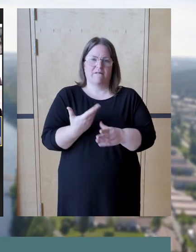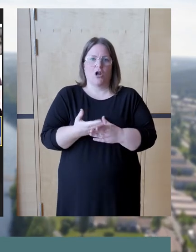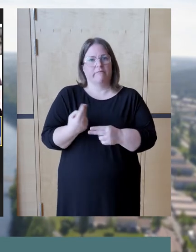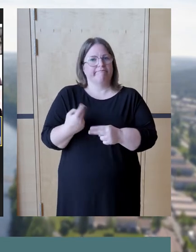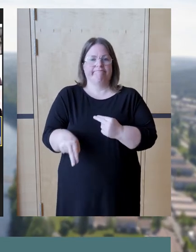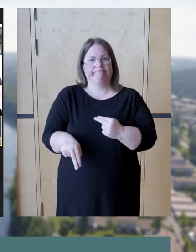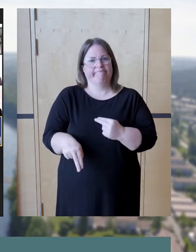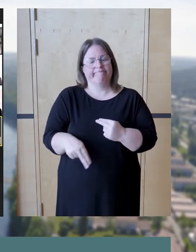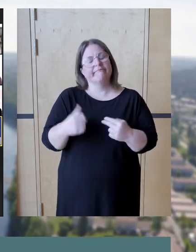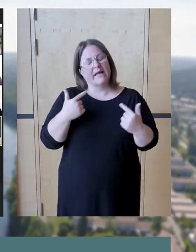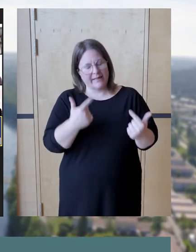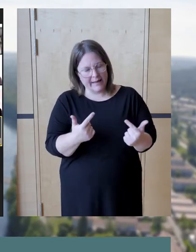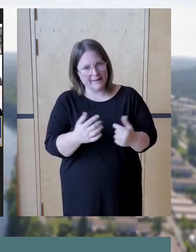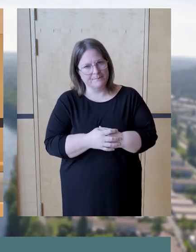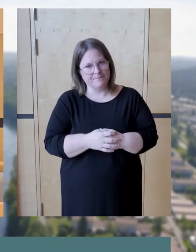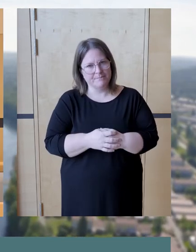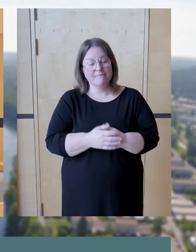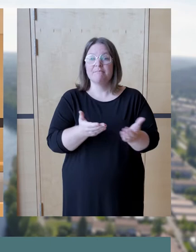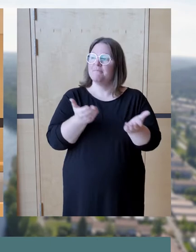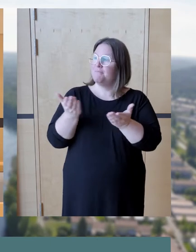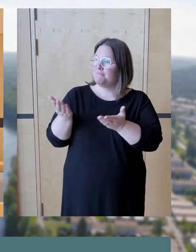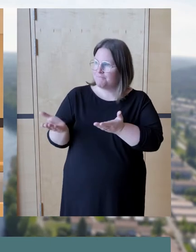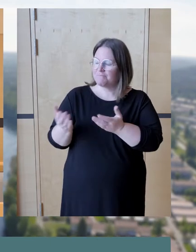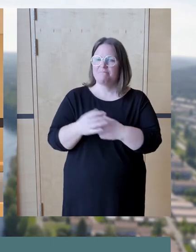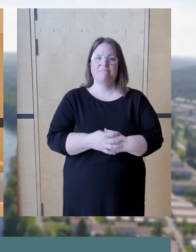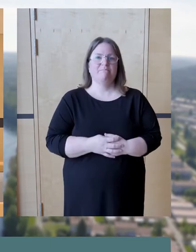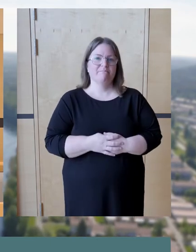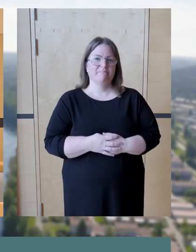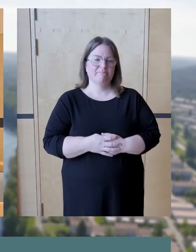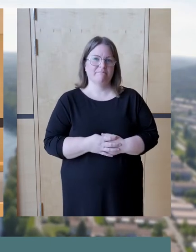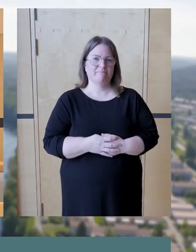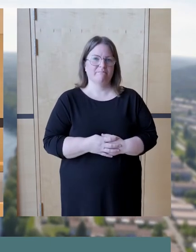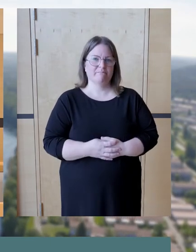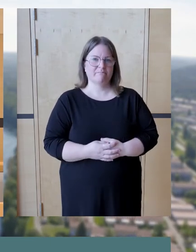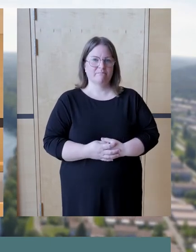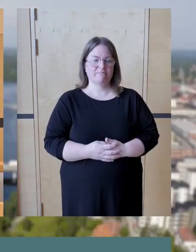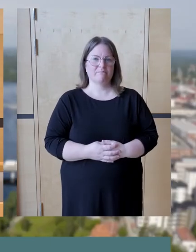Tack ska du ha du siktar mot i socialnämndens ordförande Socialdemokraterna aldrig efter Mats Ekman Varsågod